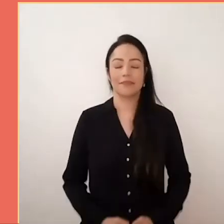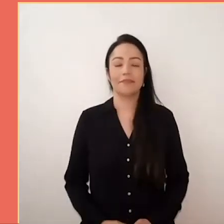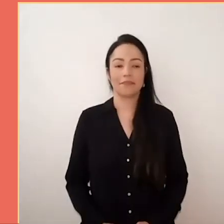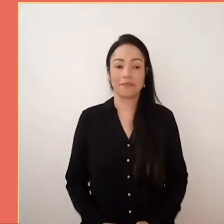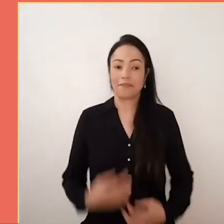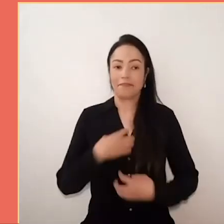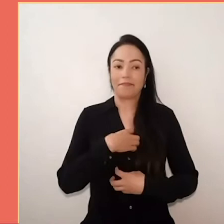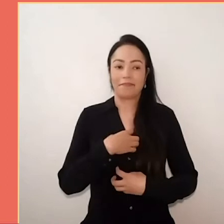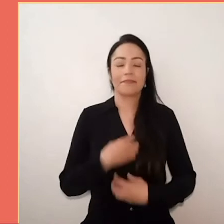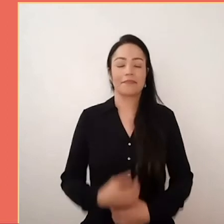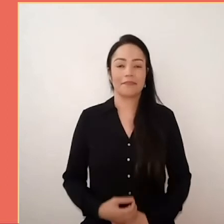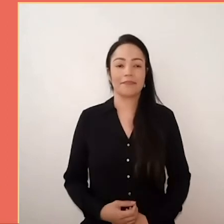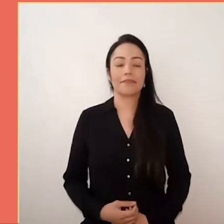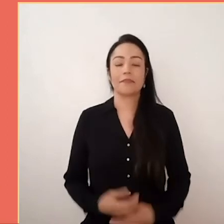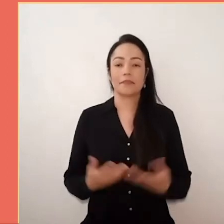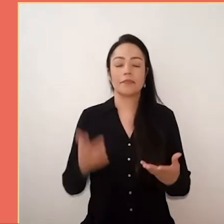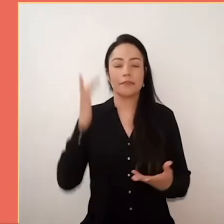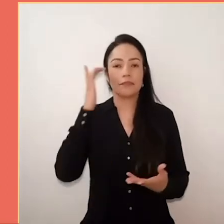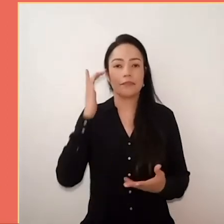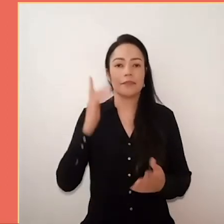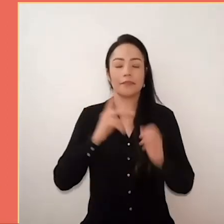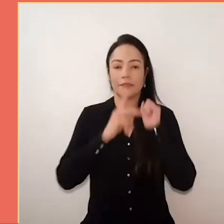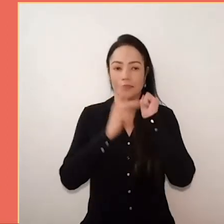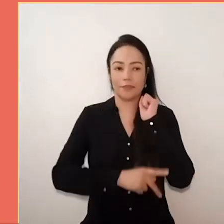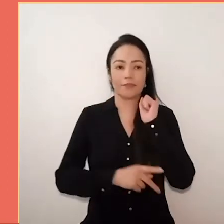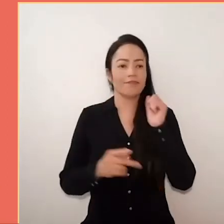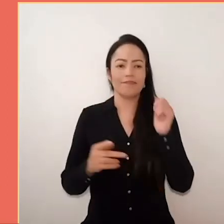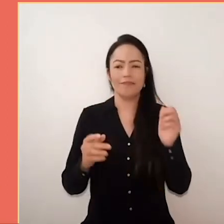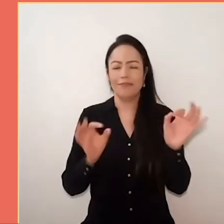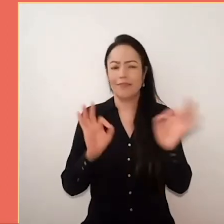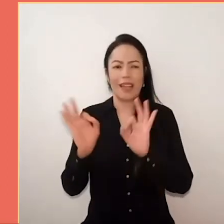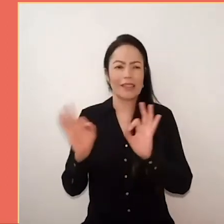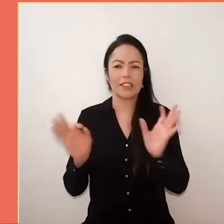Mas, eu acho que esse projeto, ele não tem nada de original, nada de novo.